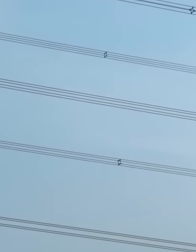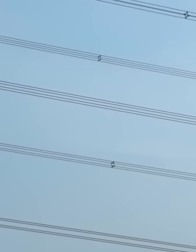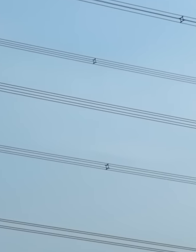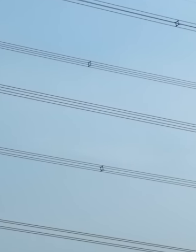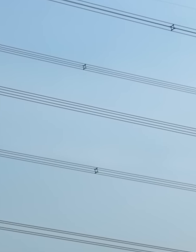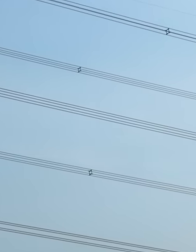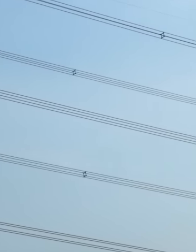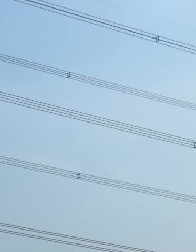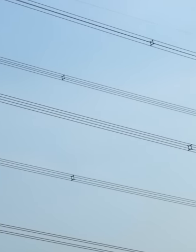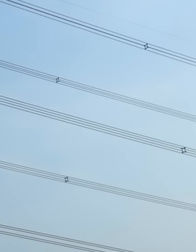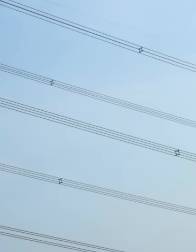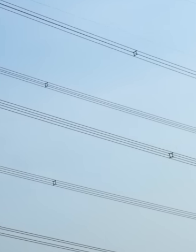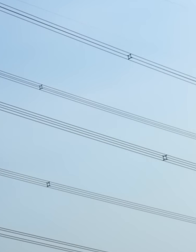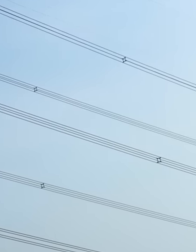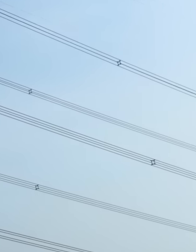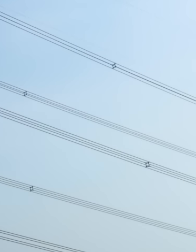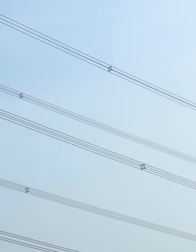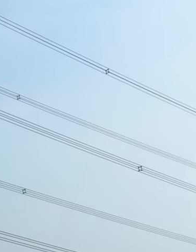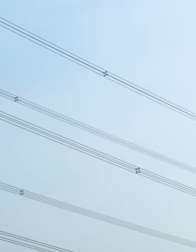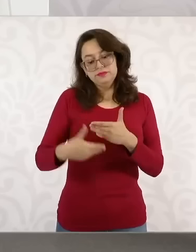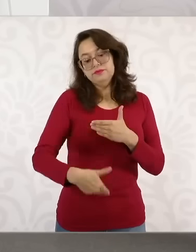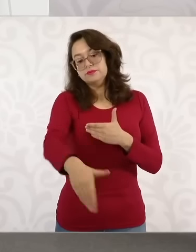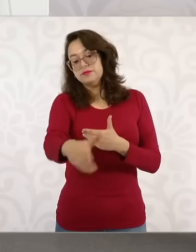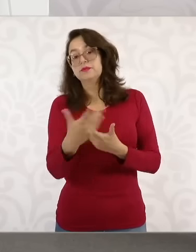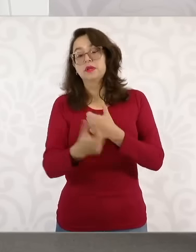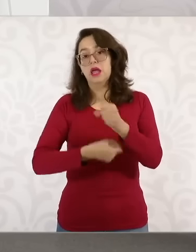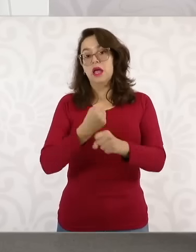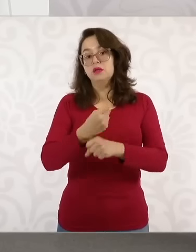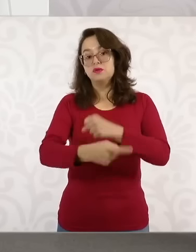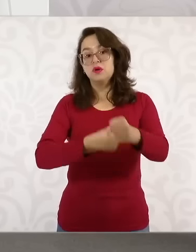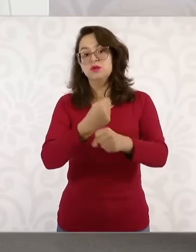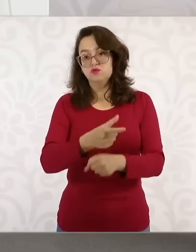la necesidad de anticipar el crecimiento de la demanda en los próximos años. Como usted dijo,